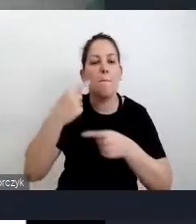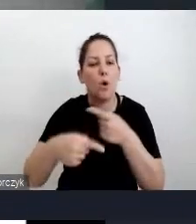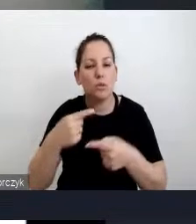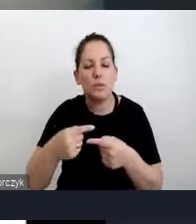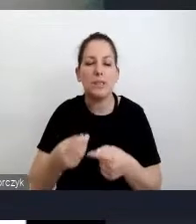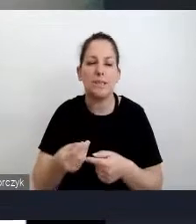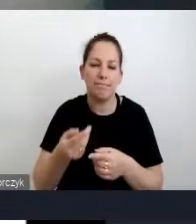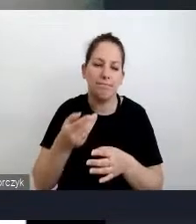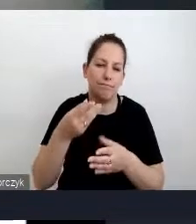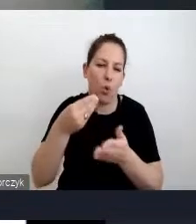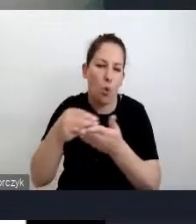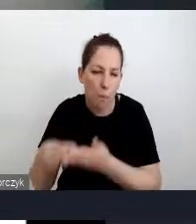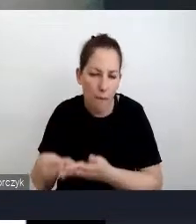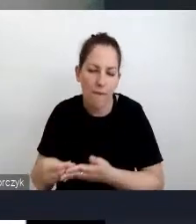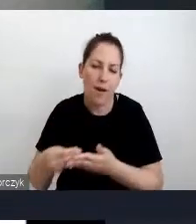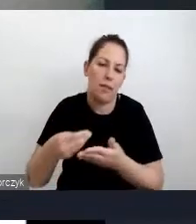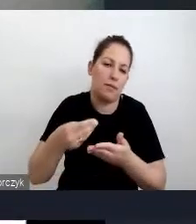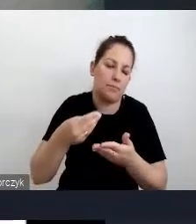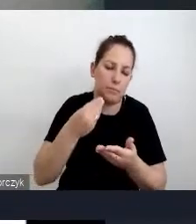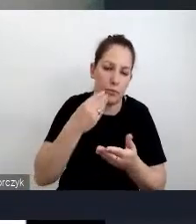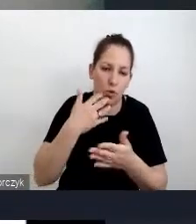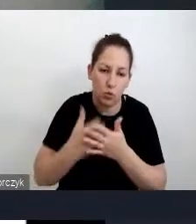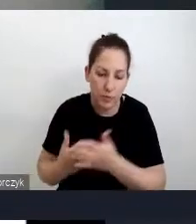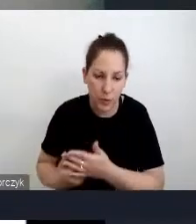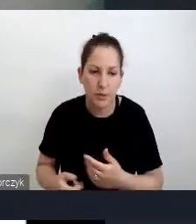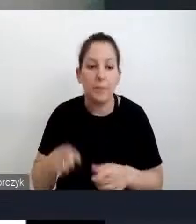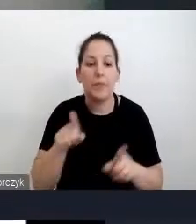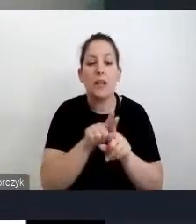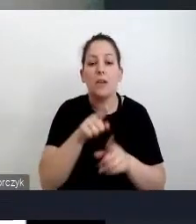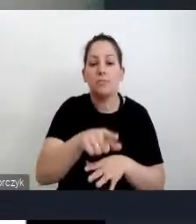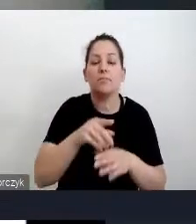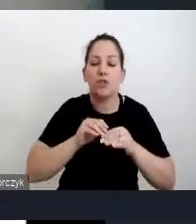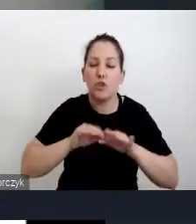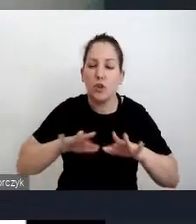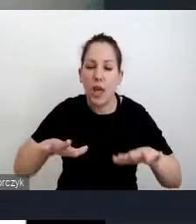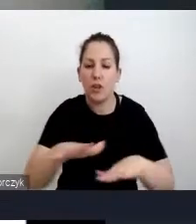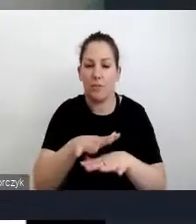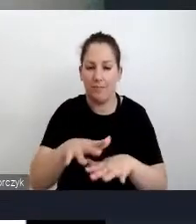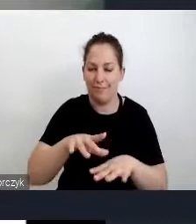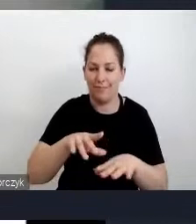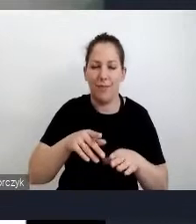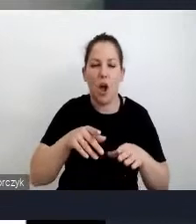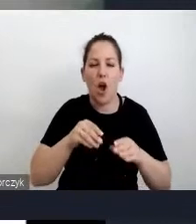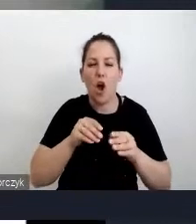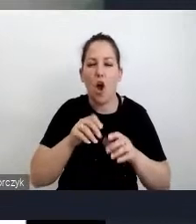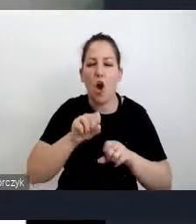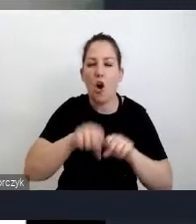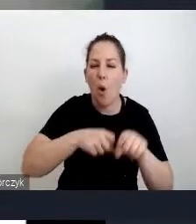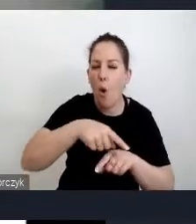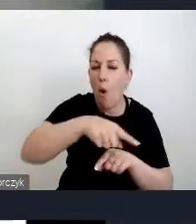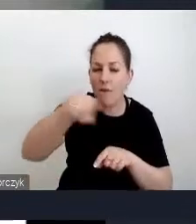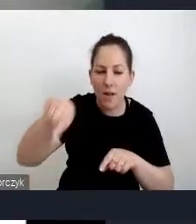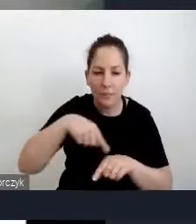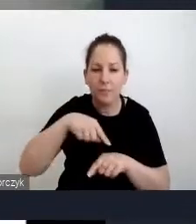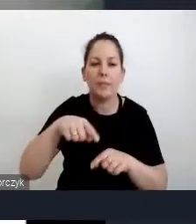W ten sposób miasto stara się stworzyć sieć ścieżek rowerowych, które przebiegają w pobliżu lokalnych zakładów produkcyjnych,